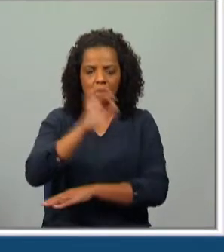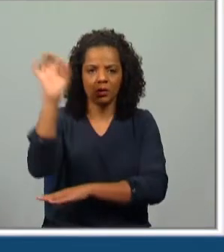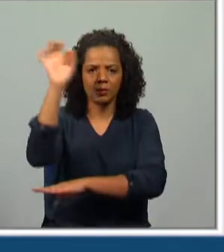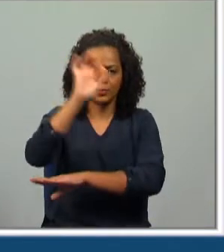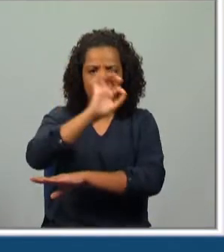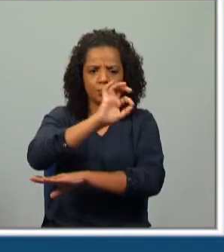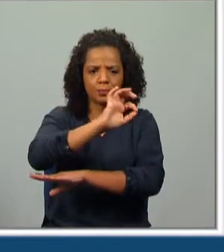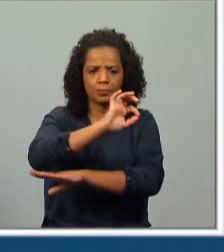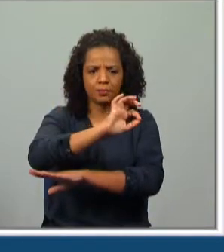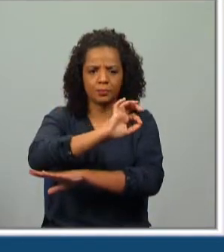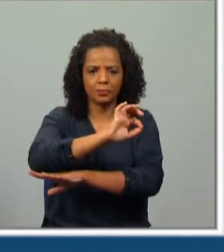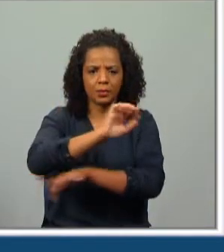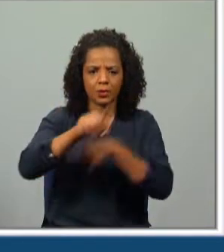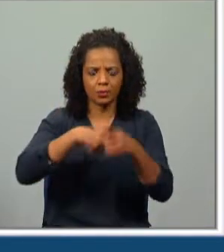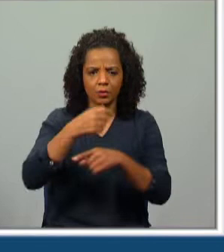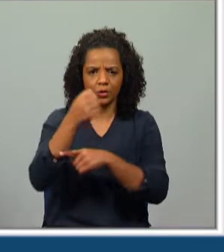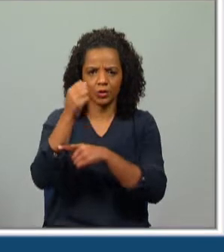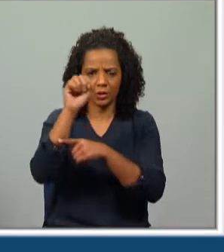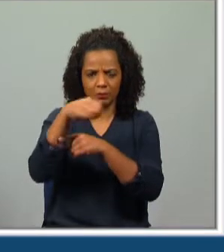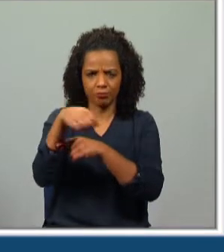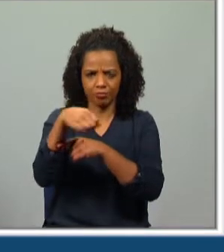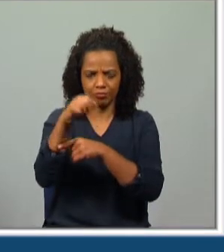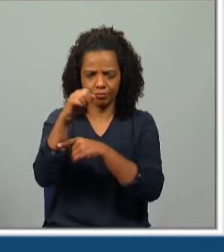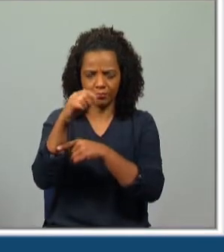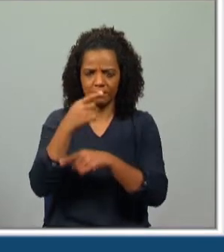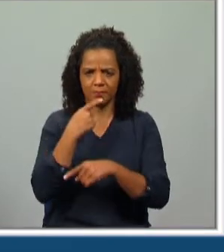e depois se acolher a cabeça enérgicamente compreendeu que A Maldição 然後低下頭精力充沛地理解詛咒